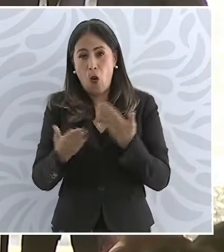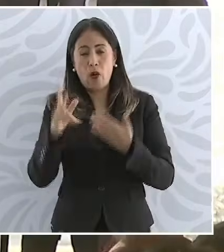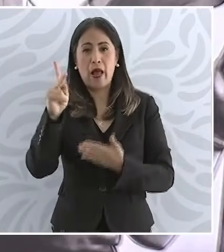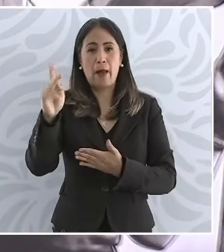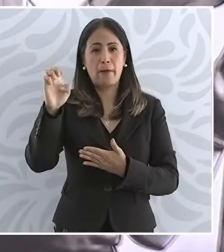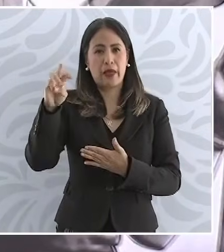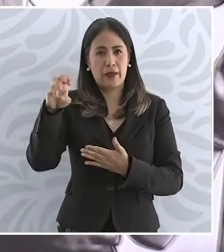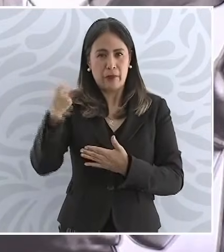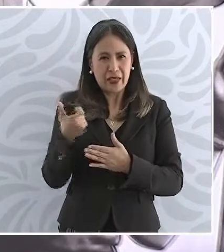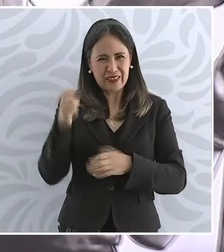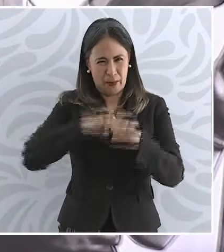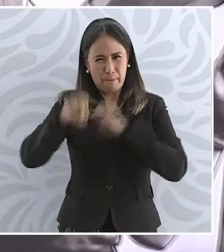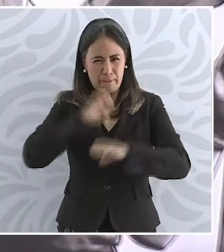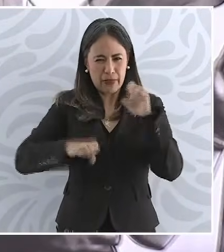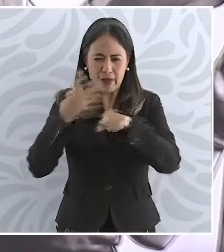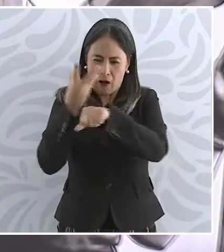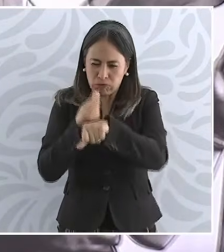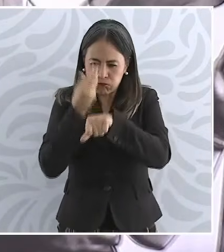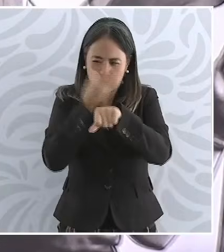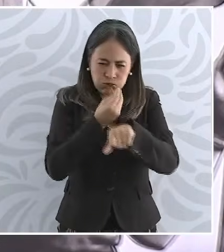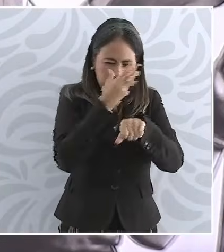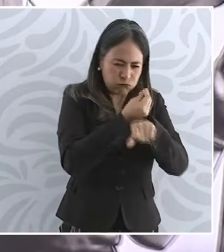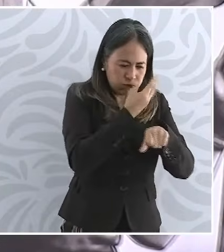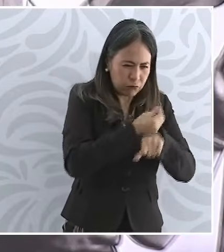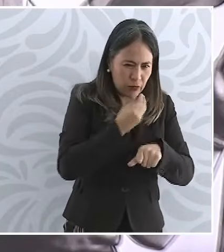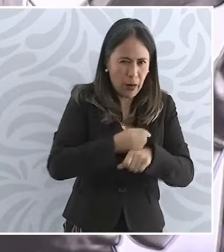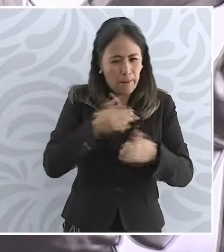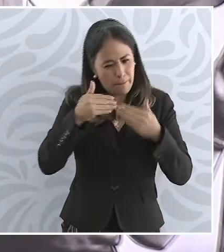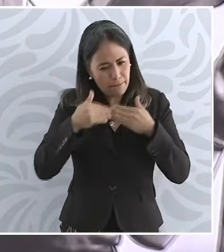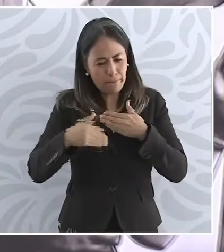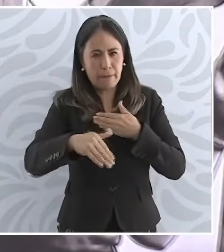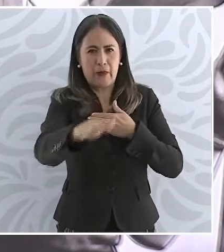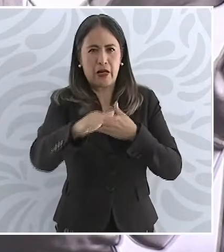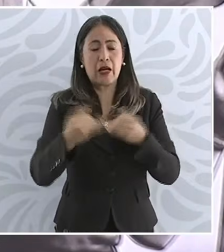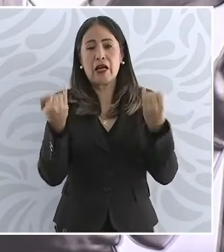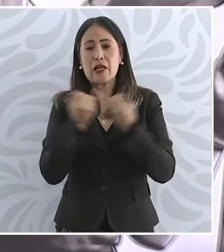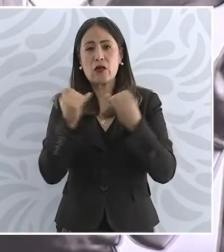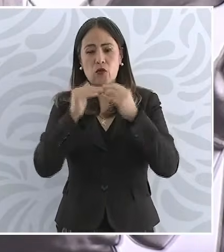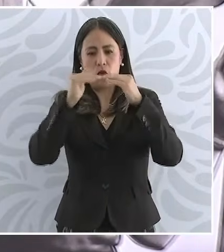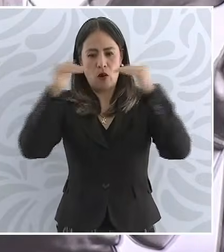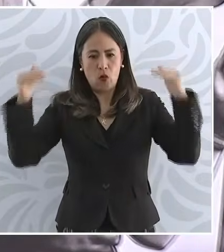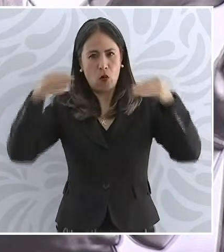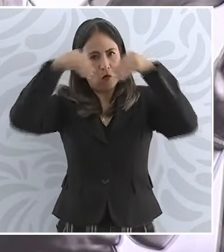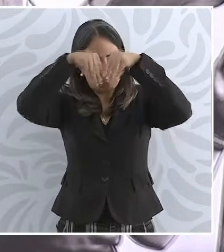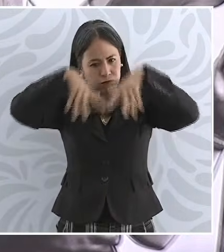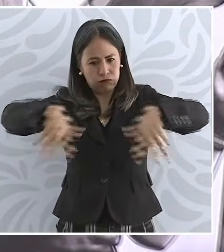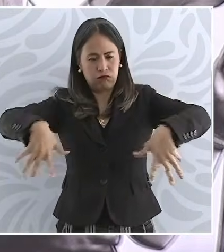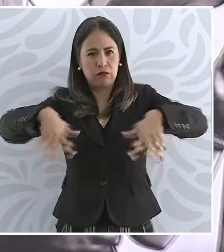está en curso estamos implementando procesos de reintegración vertical y horizontal adelgazamiento